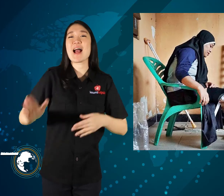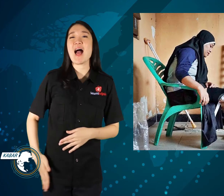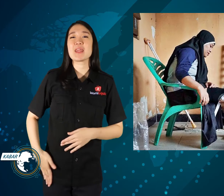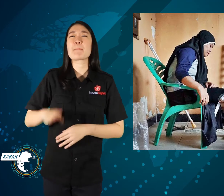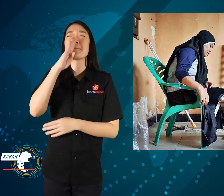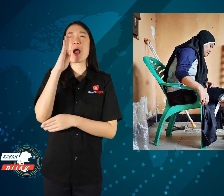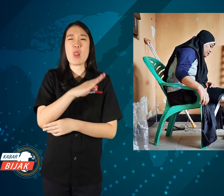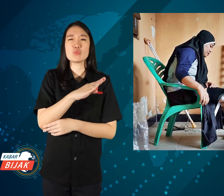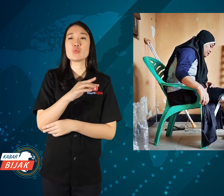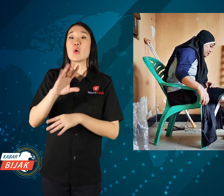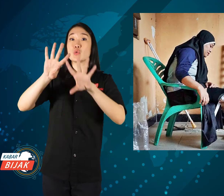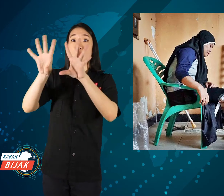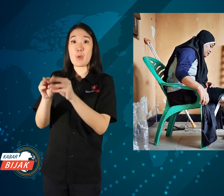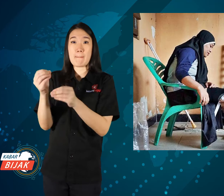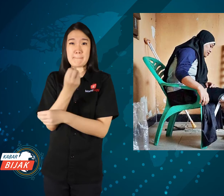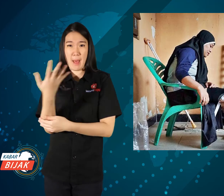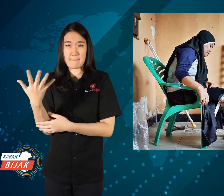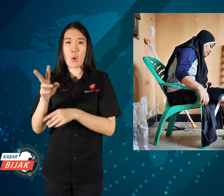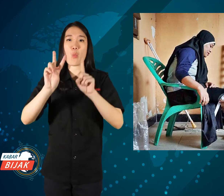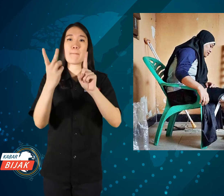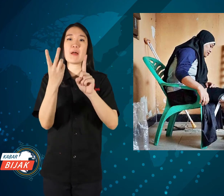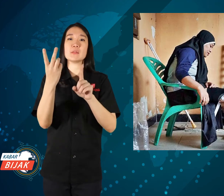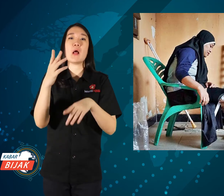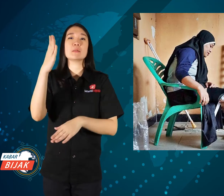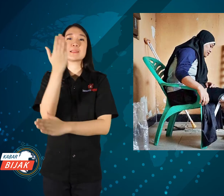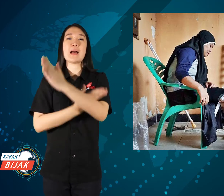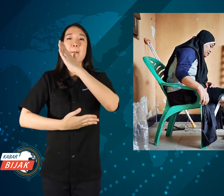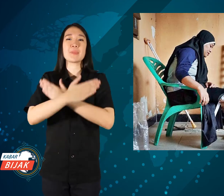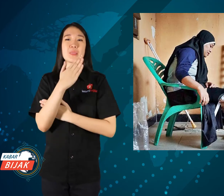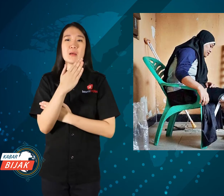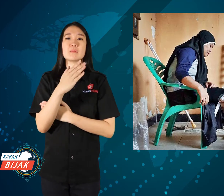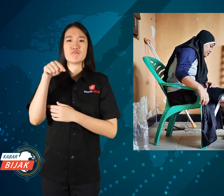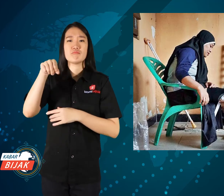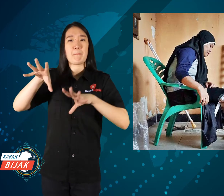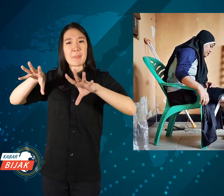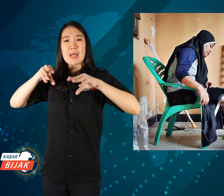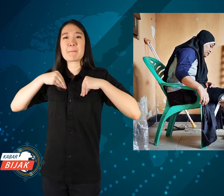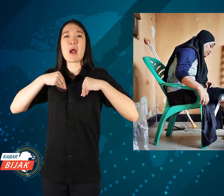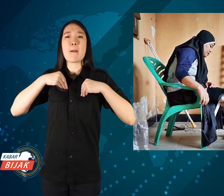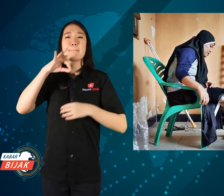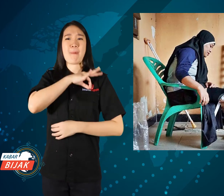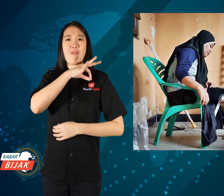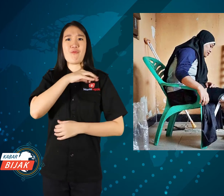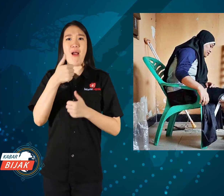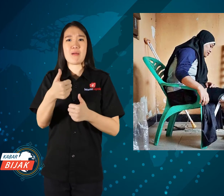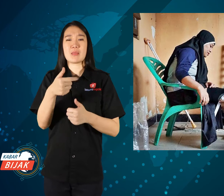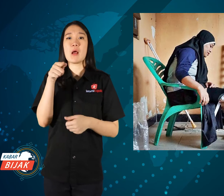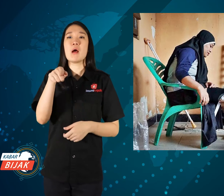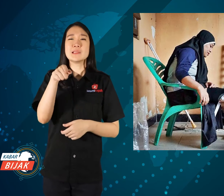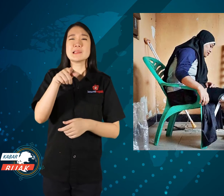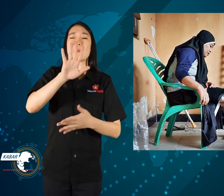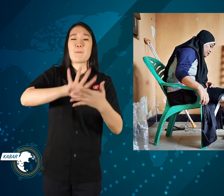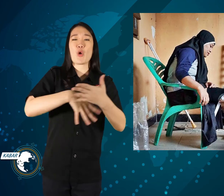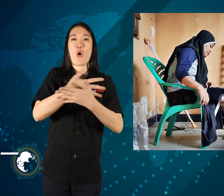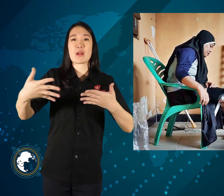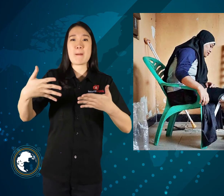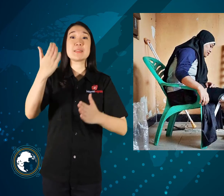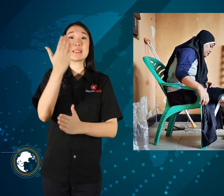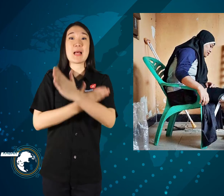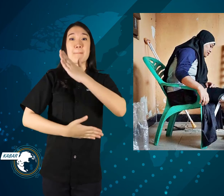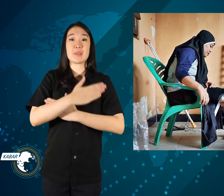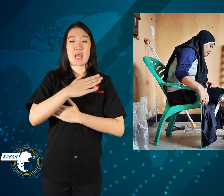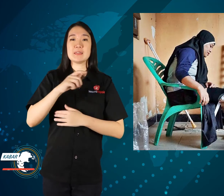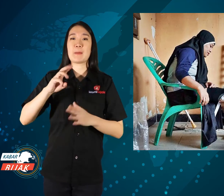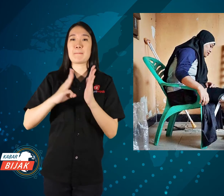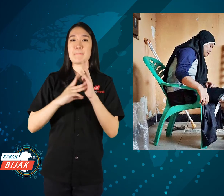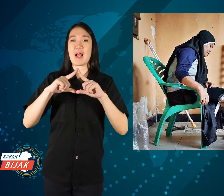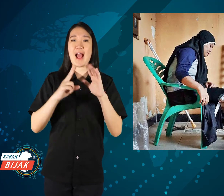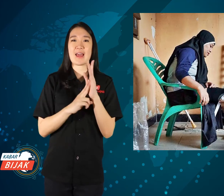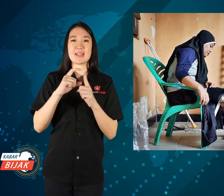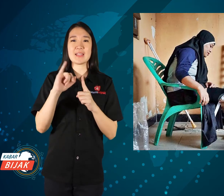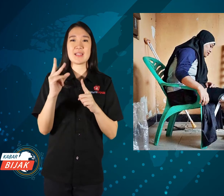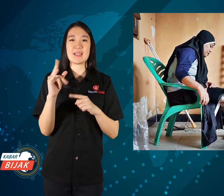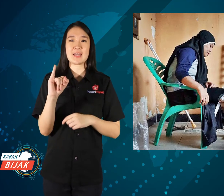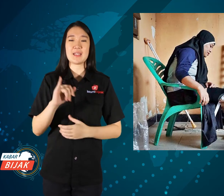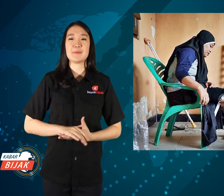kaki palsu kepada 12 orang Disabilitas penerima manfaat program Disabilitas Mandiri.